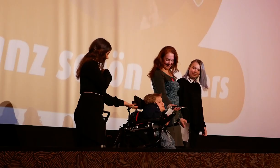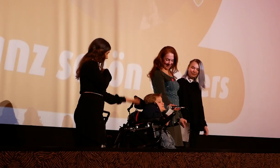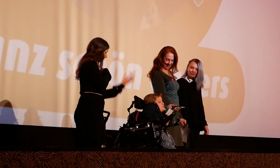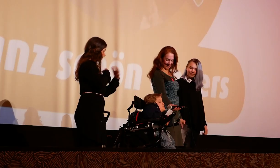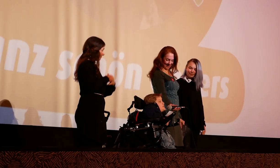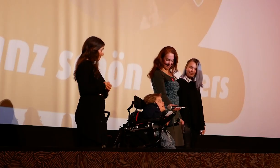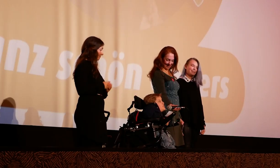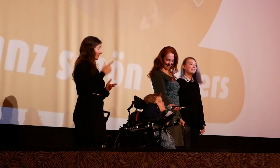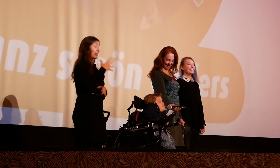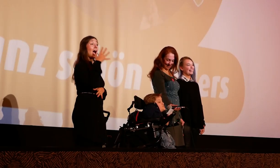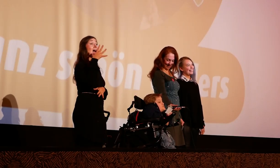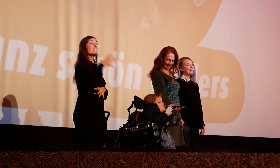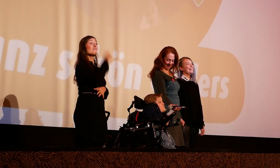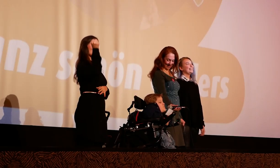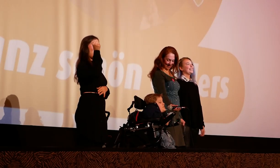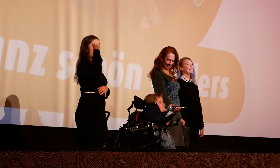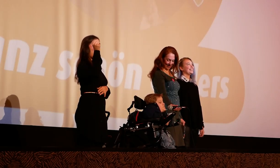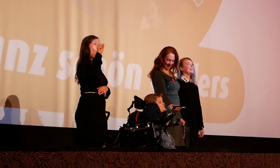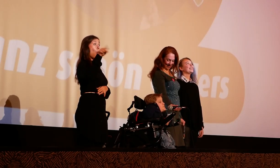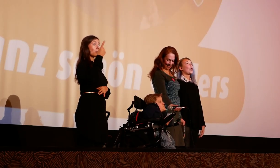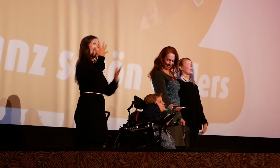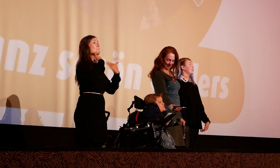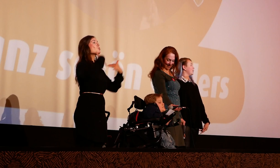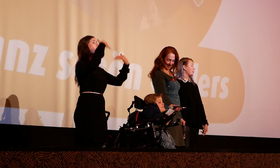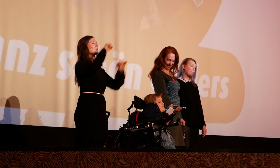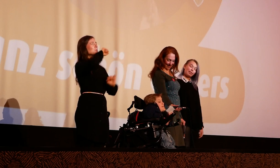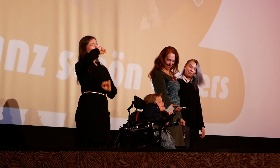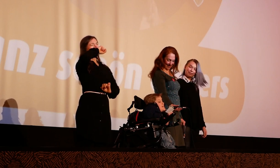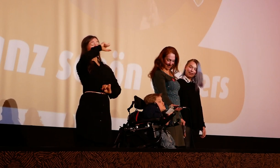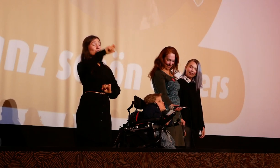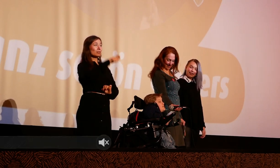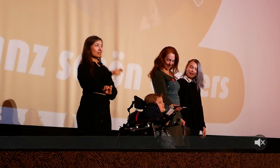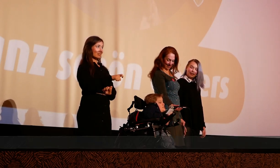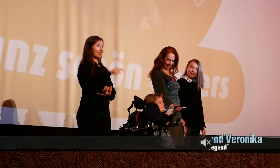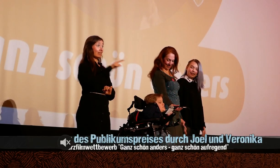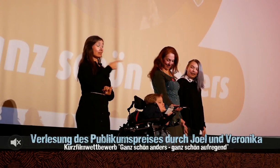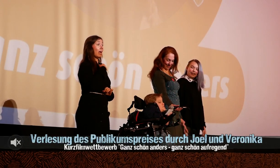Der Gewinner und Publikumsliebling